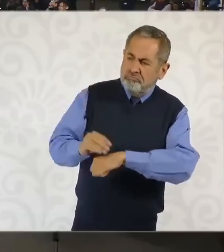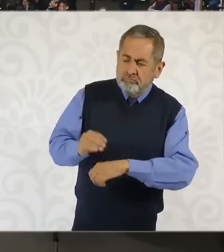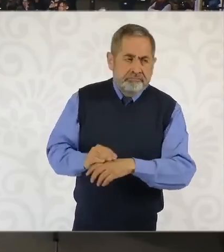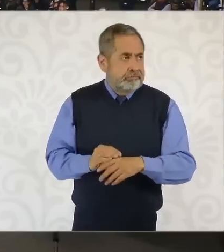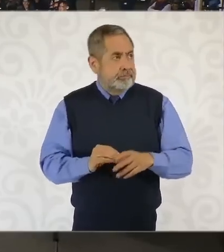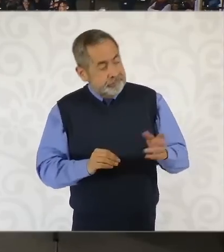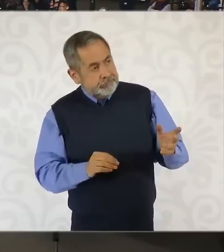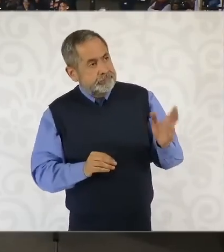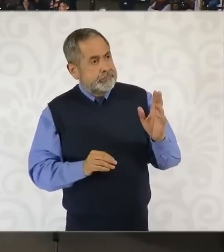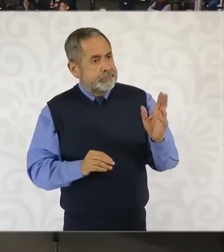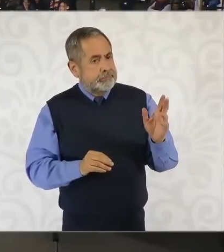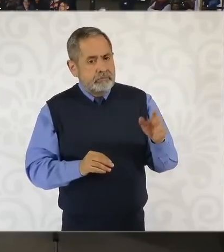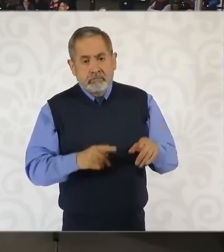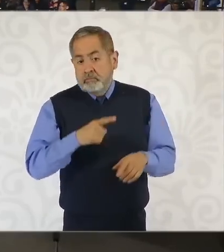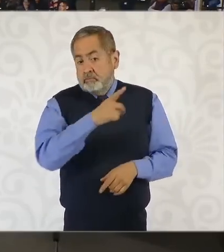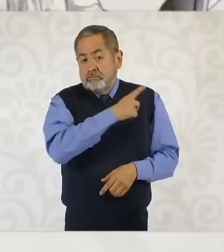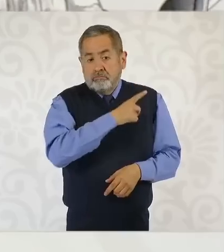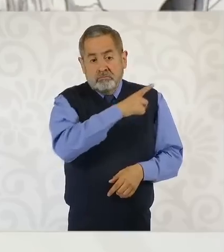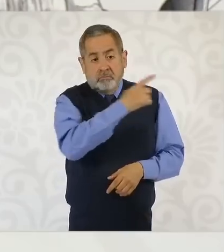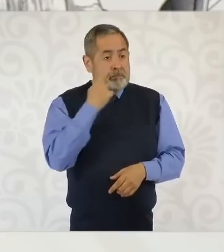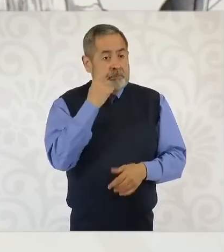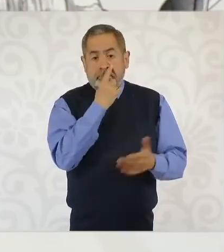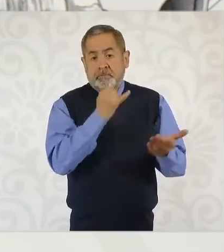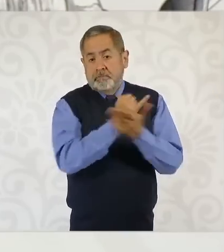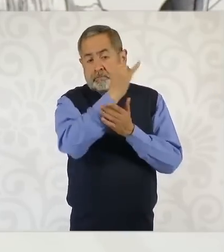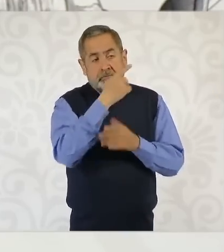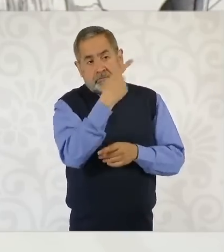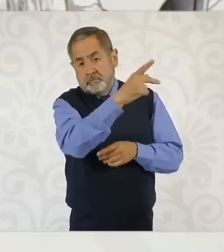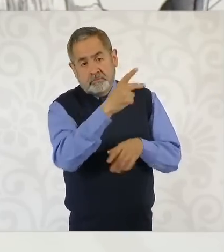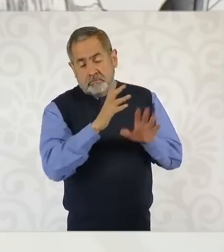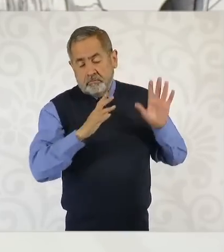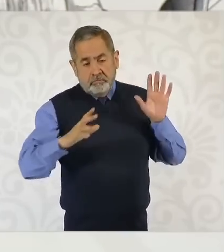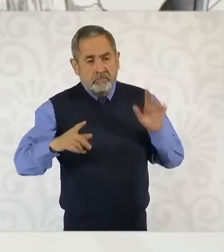es una decisión unilateral del gobierno de los Estados Unidos nosotros Nunca nos vamos a cerrar